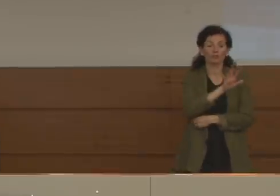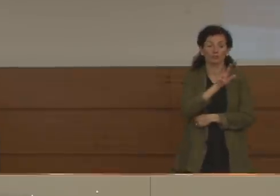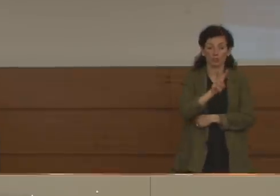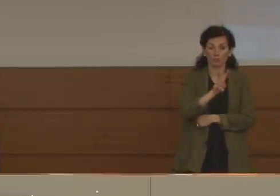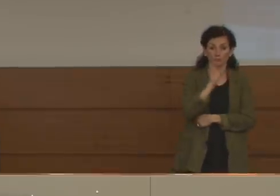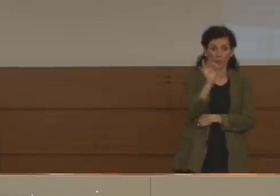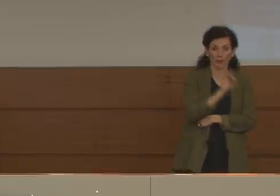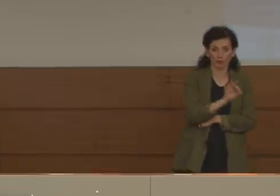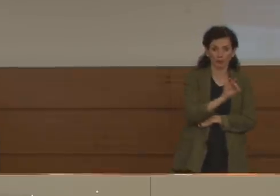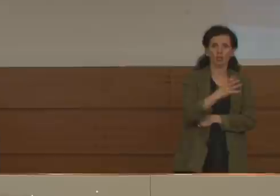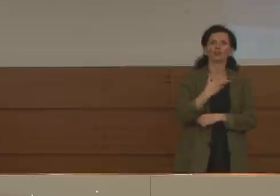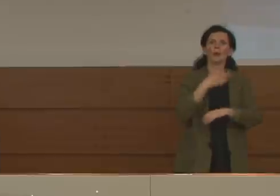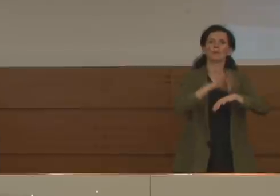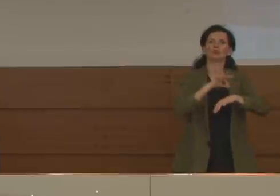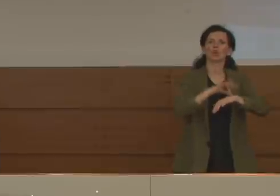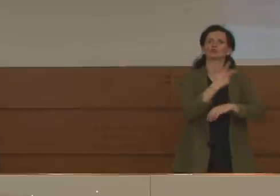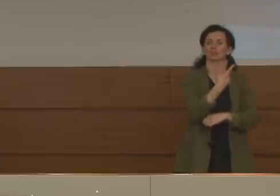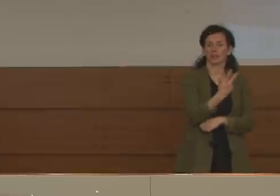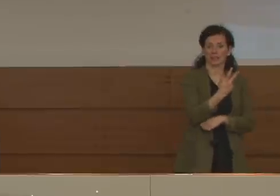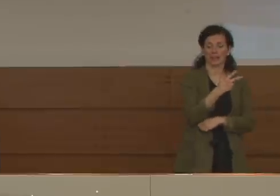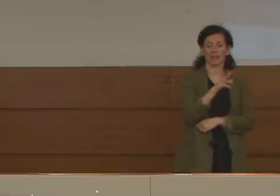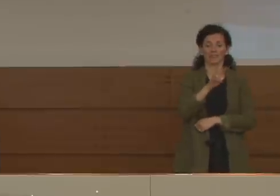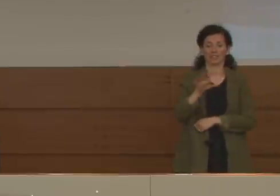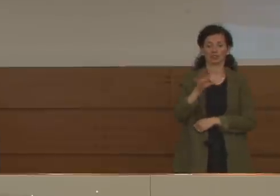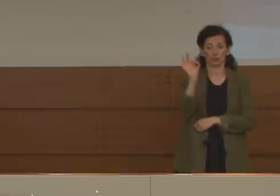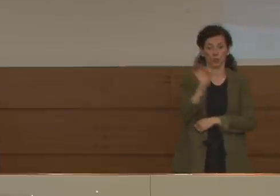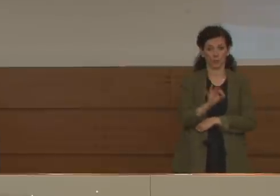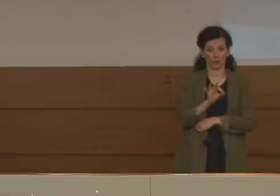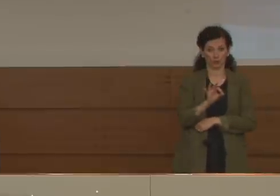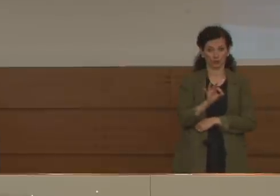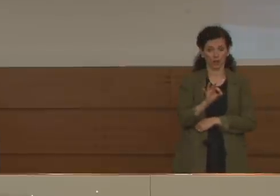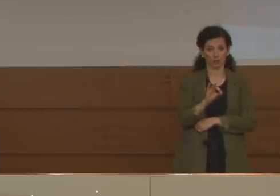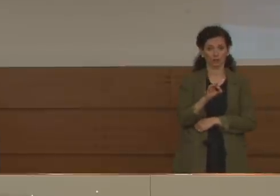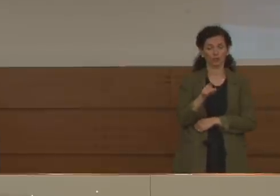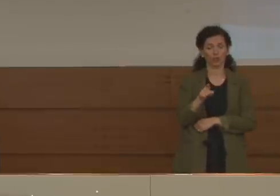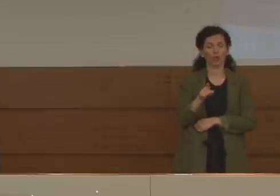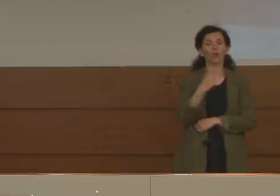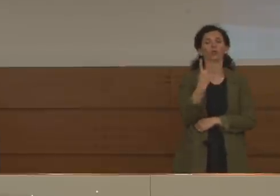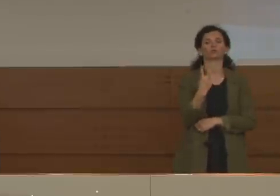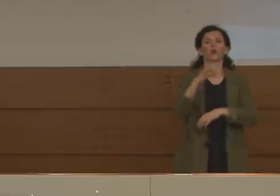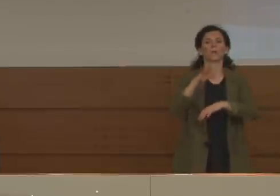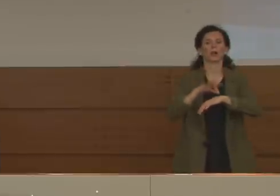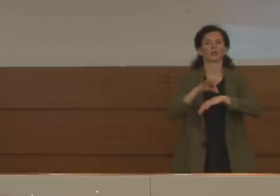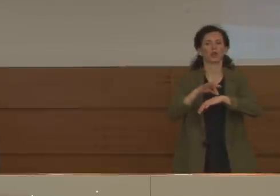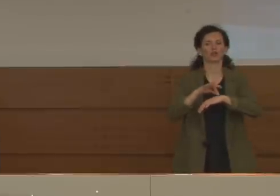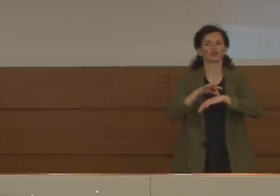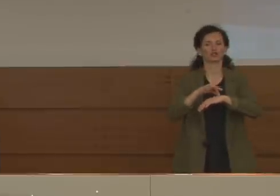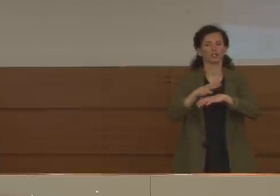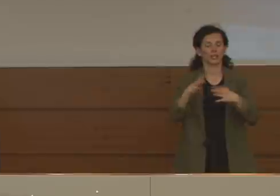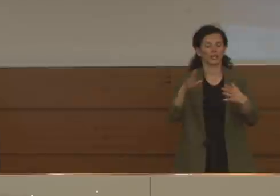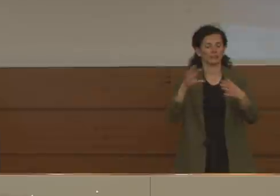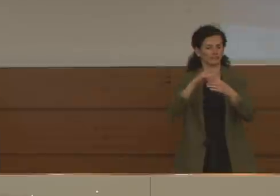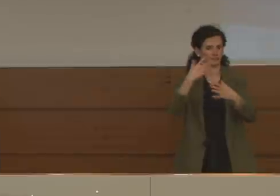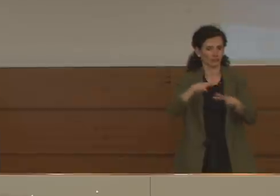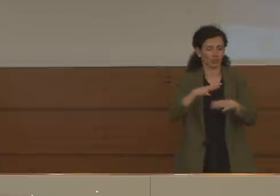3 patologie associate, il 25% ha 2 patologie associate,